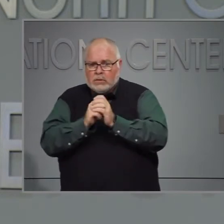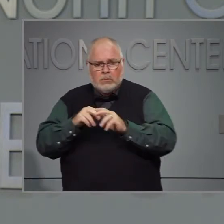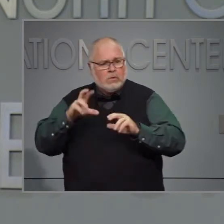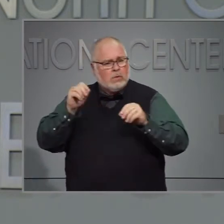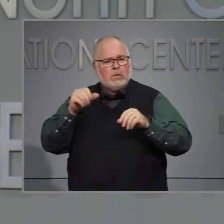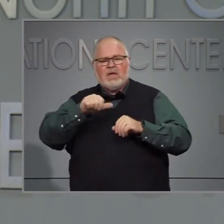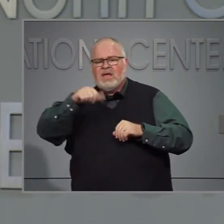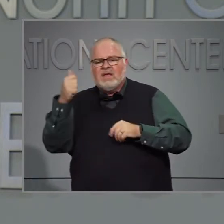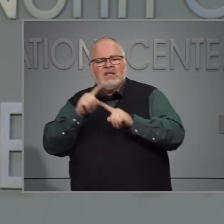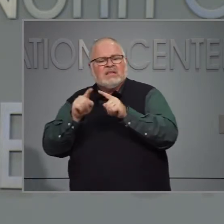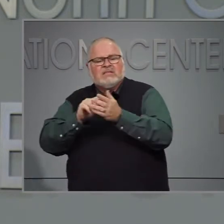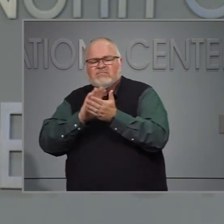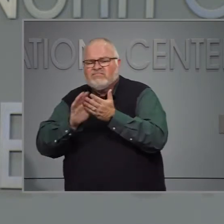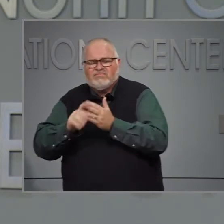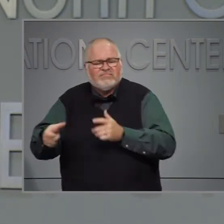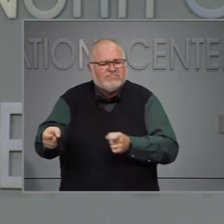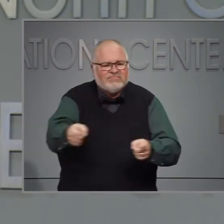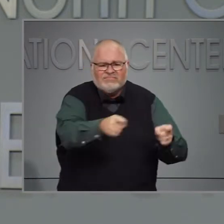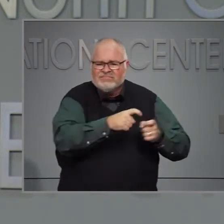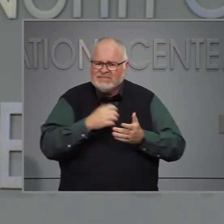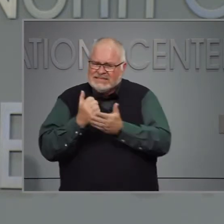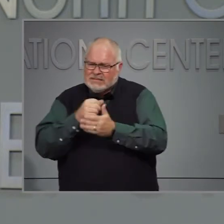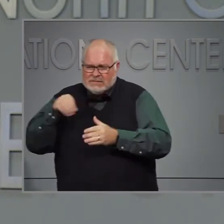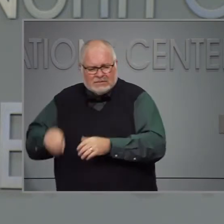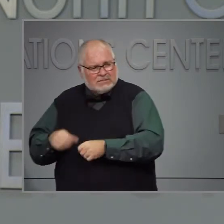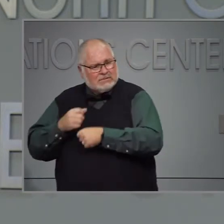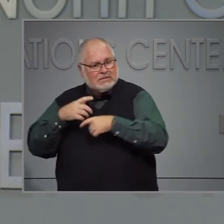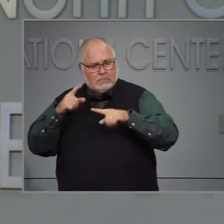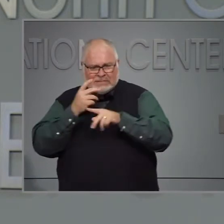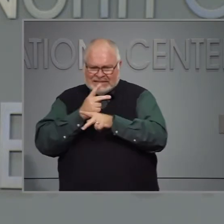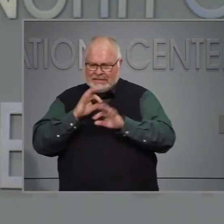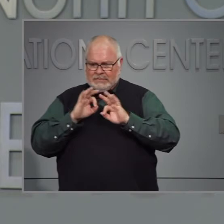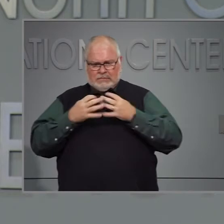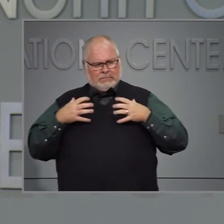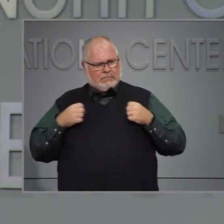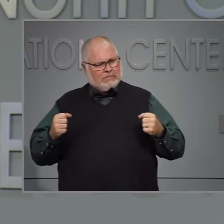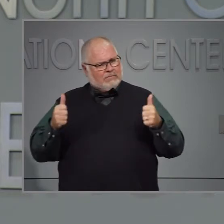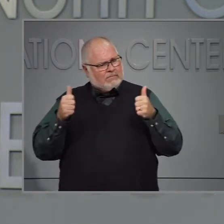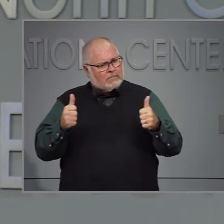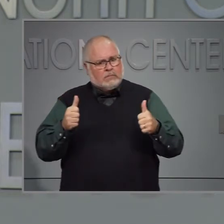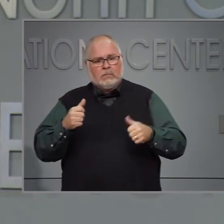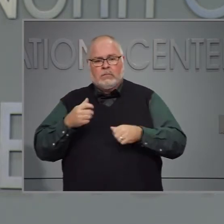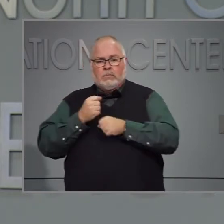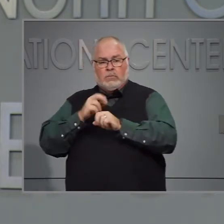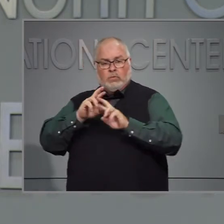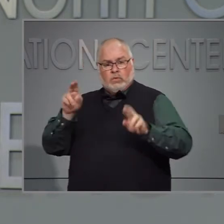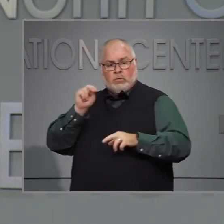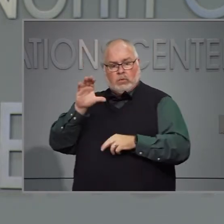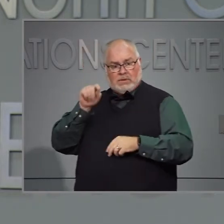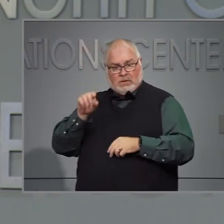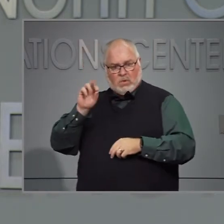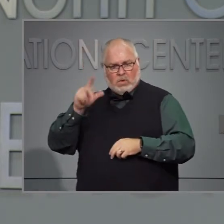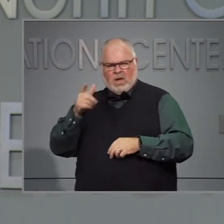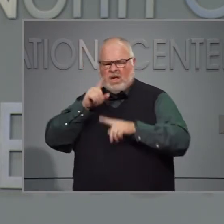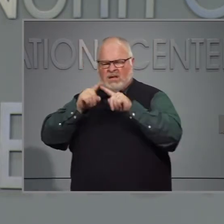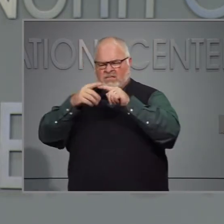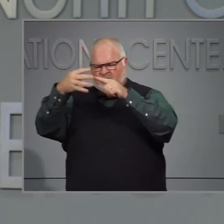antibacterial y productos de limpieza, visite reddy en ese punto erige para ver la lista